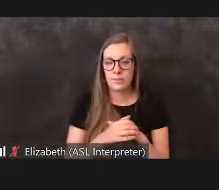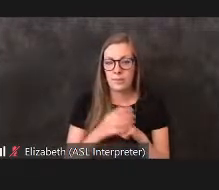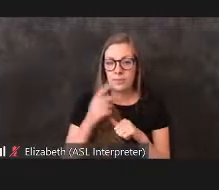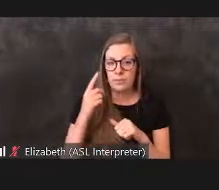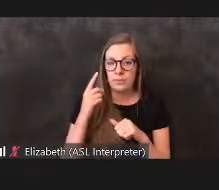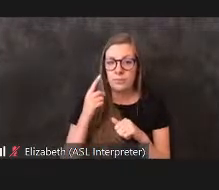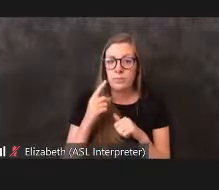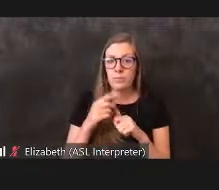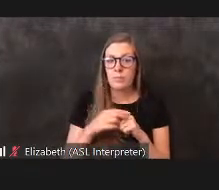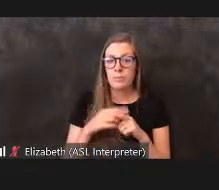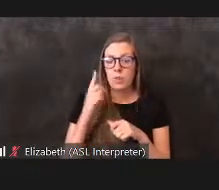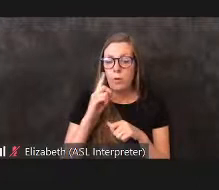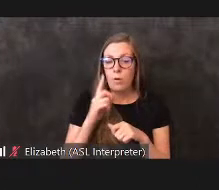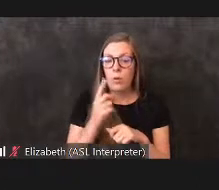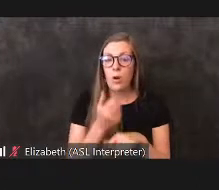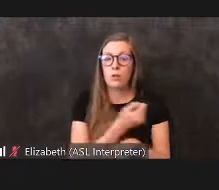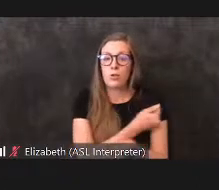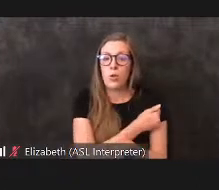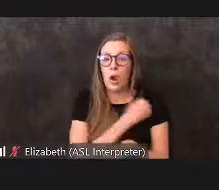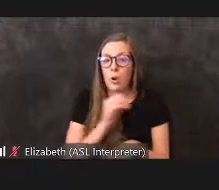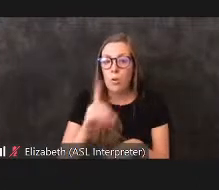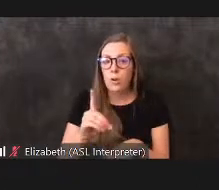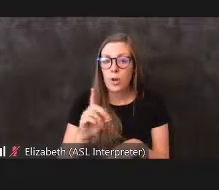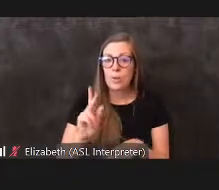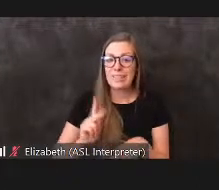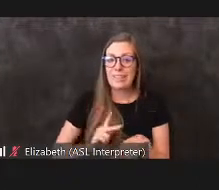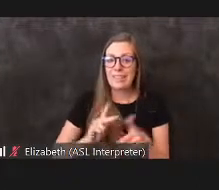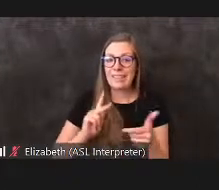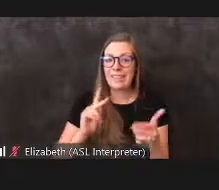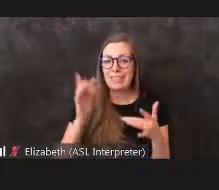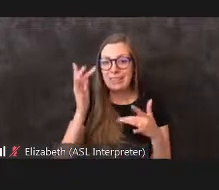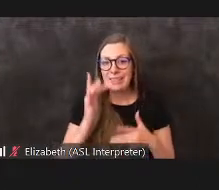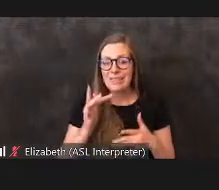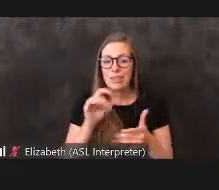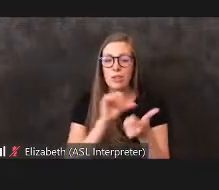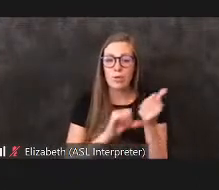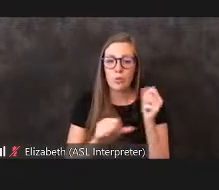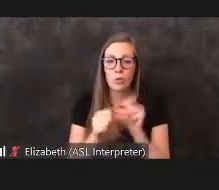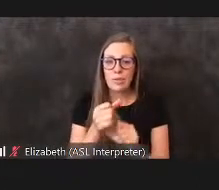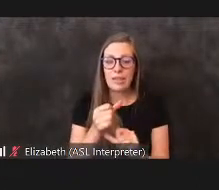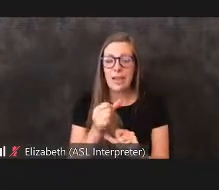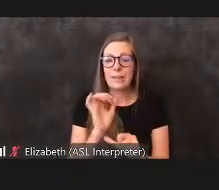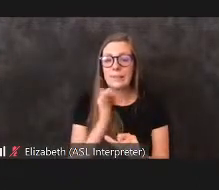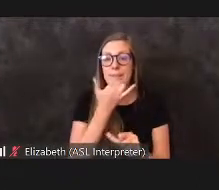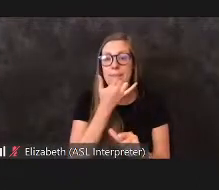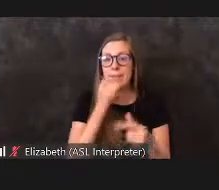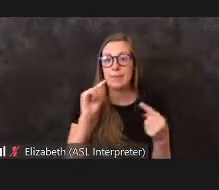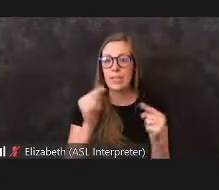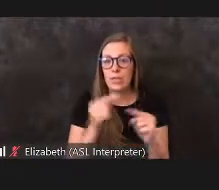Más allá de lo esperado. Sobredosis. Padecimiento de riñones. Suicidio o lesiones.